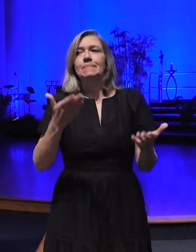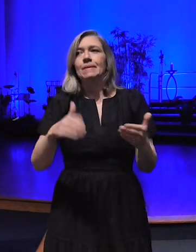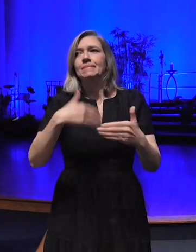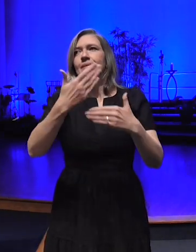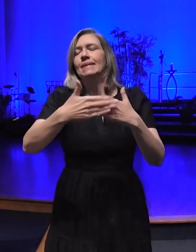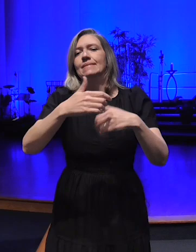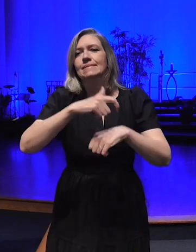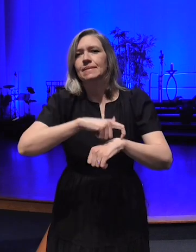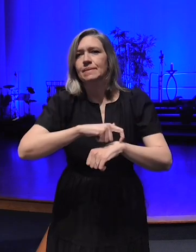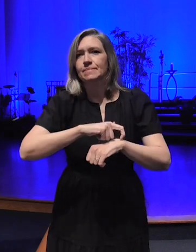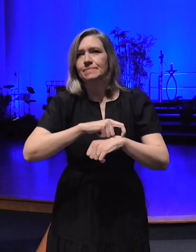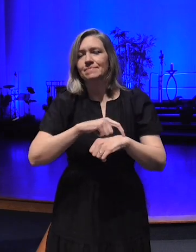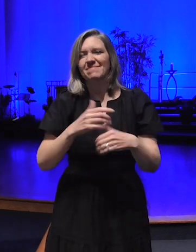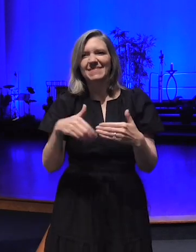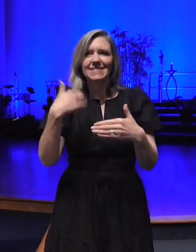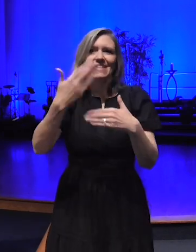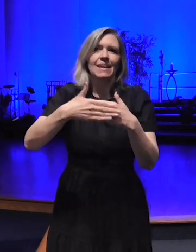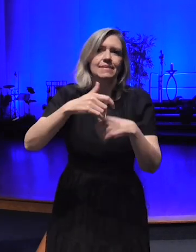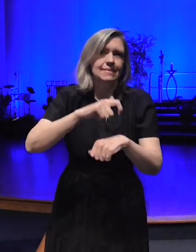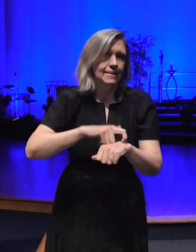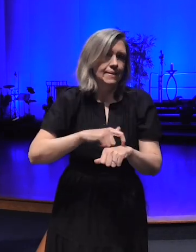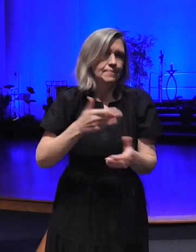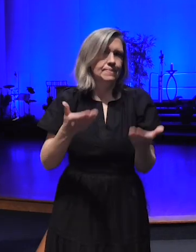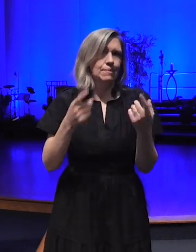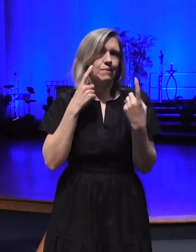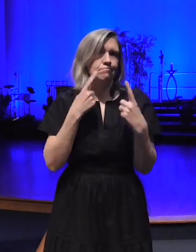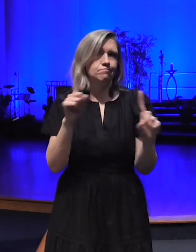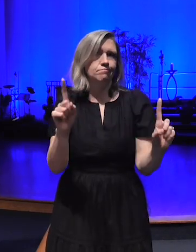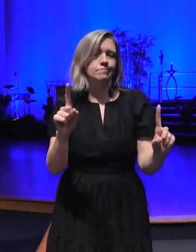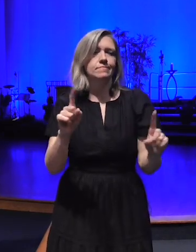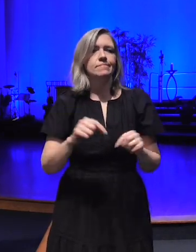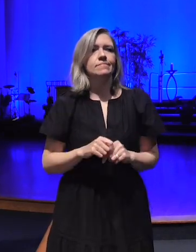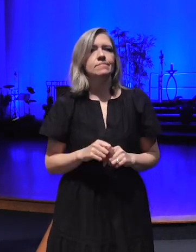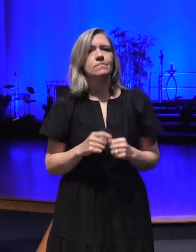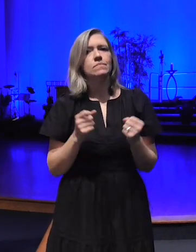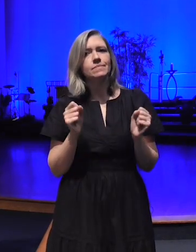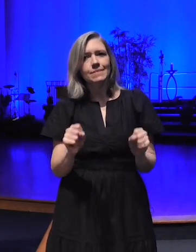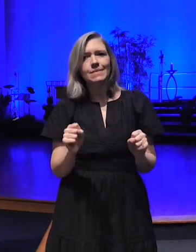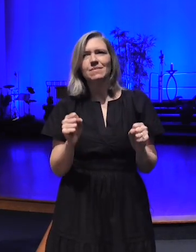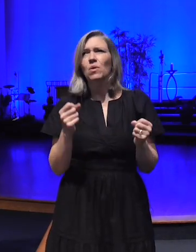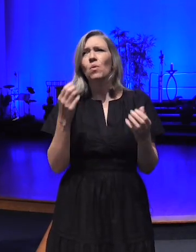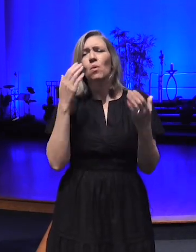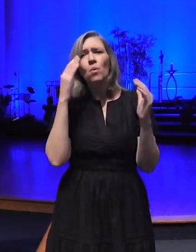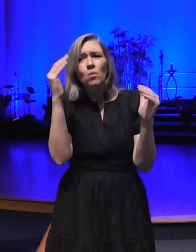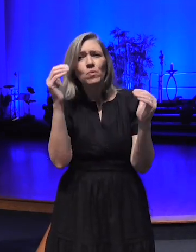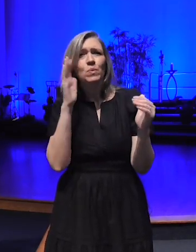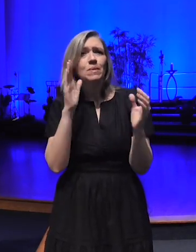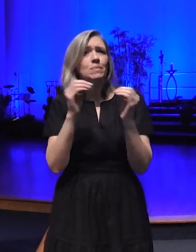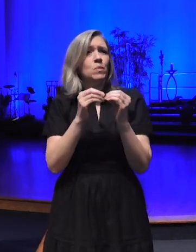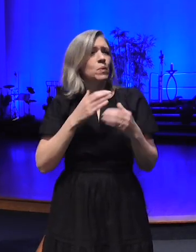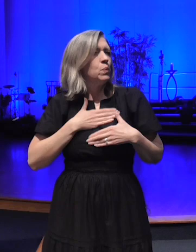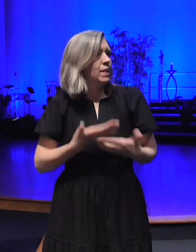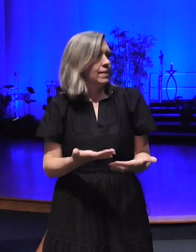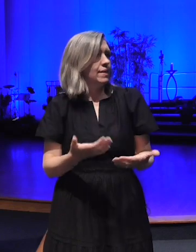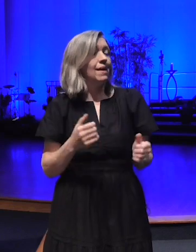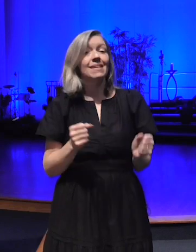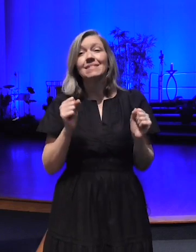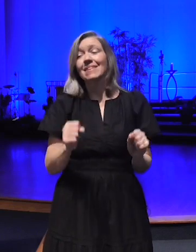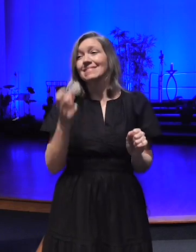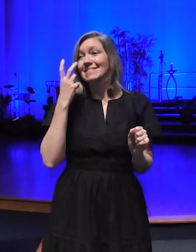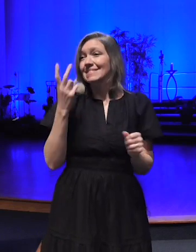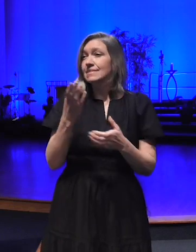vez. tal vez haya voluntad, pero puedo ver que de alguna manera u otra ha habido